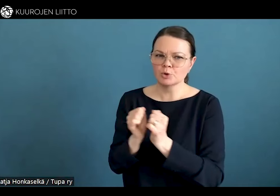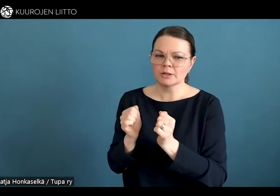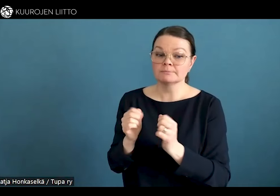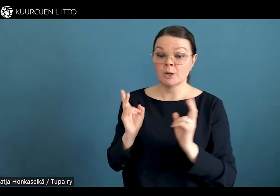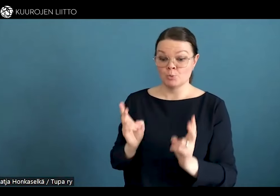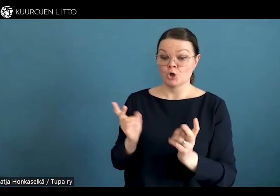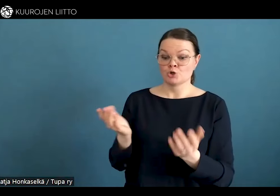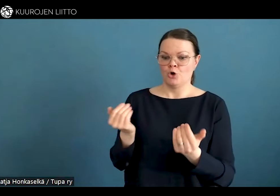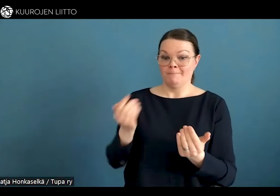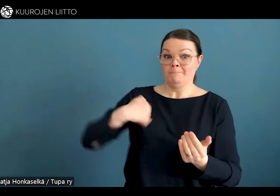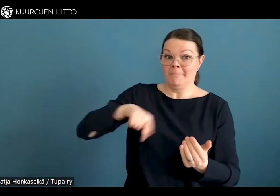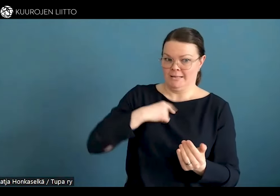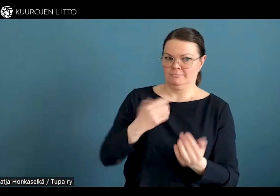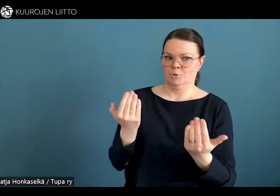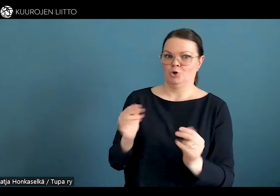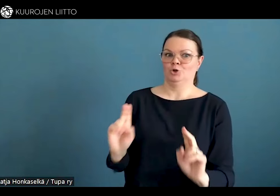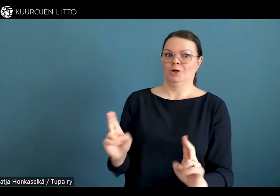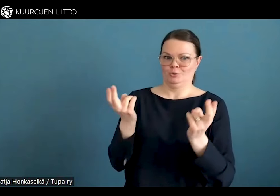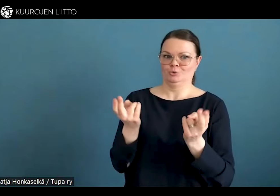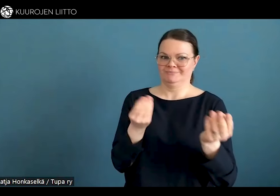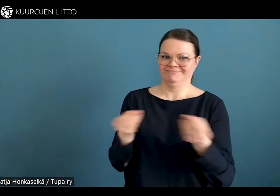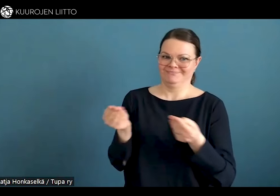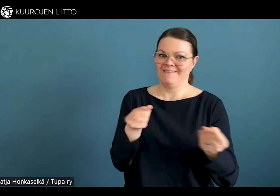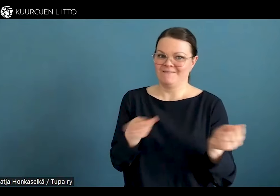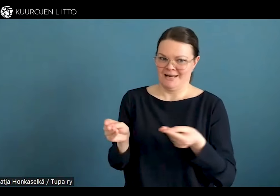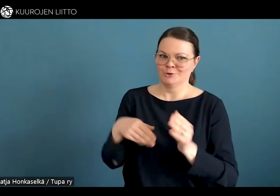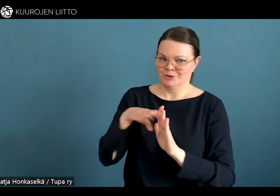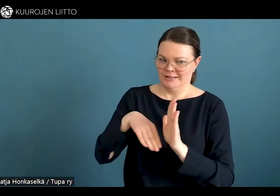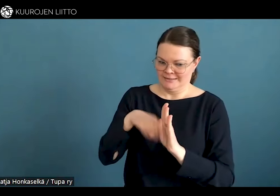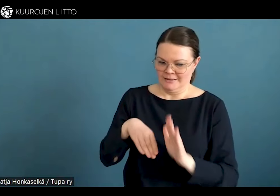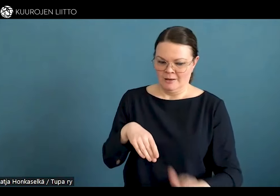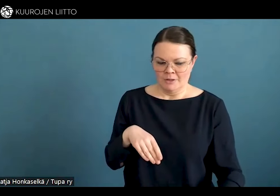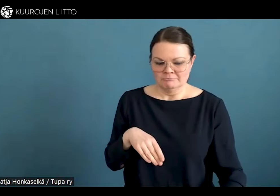odotamme sitä kovasti.